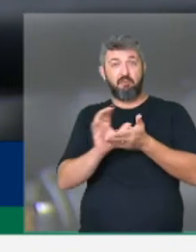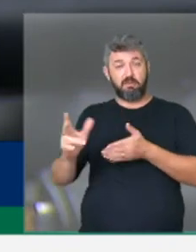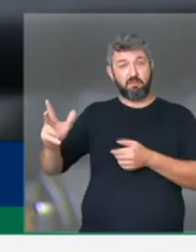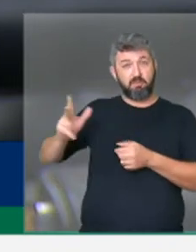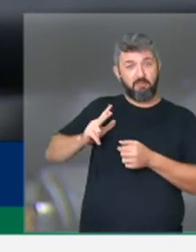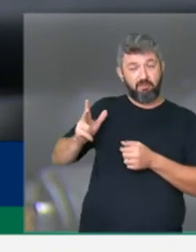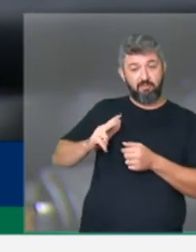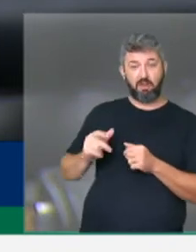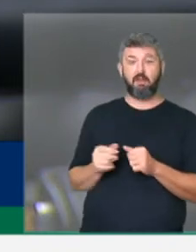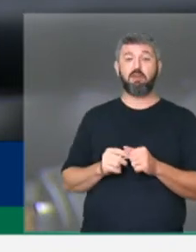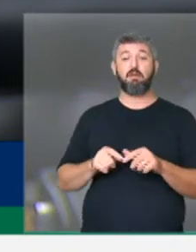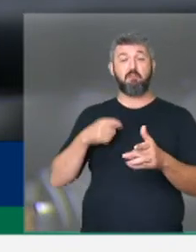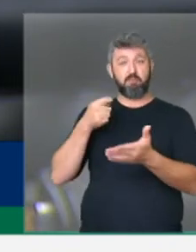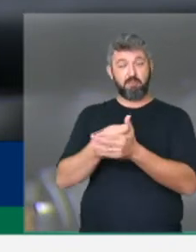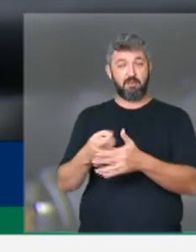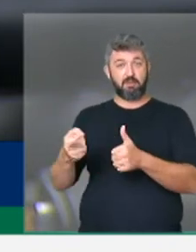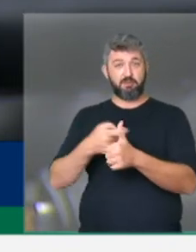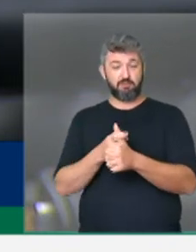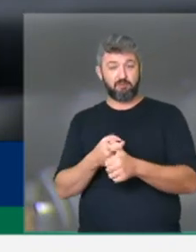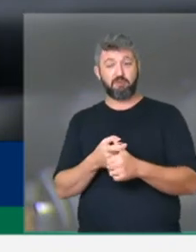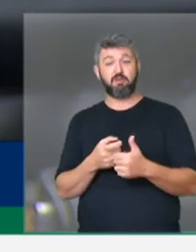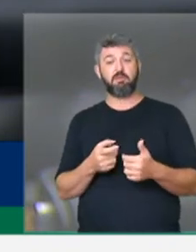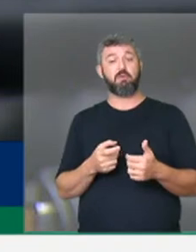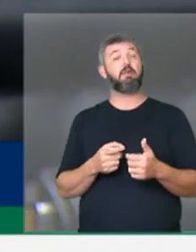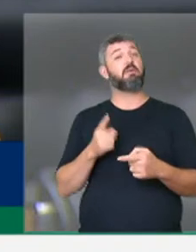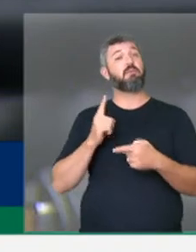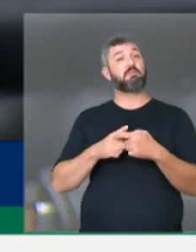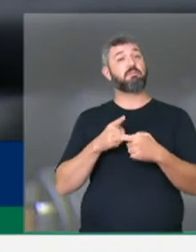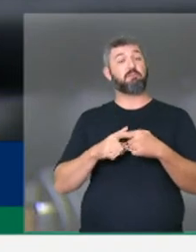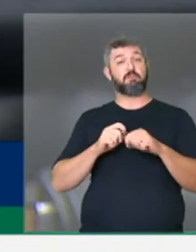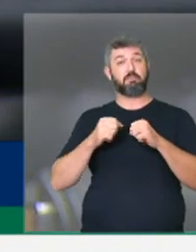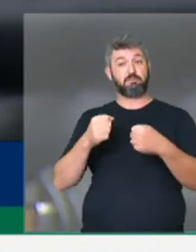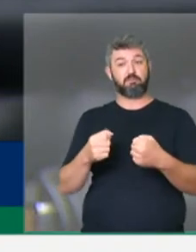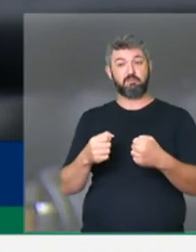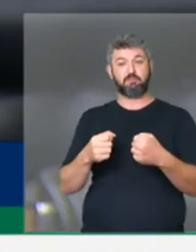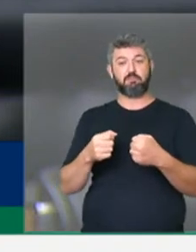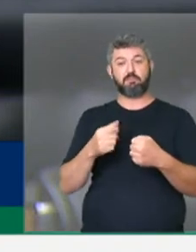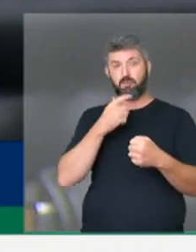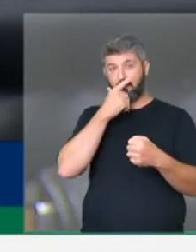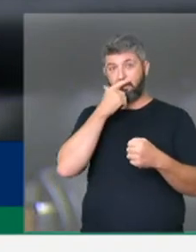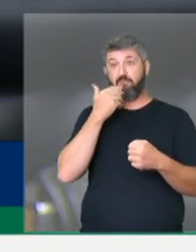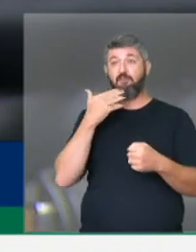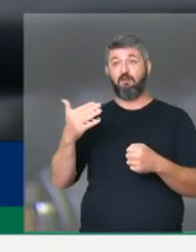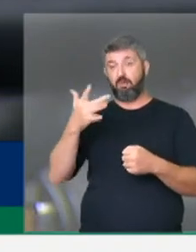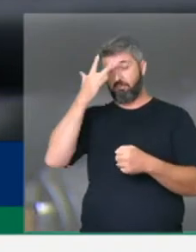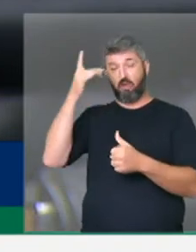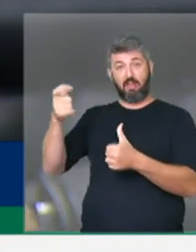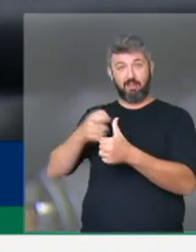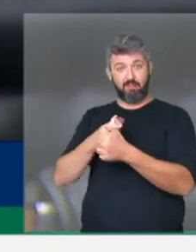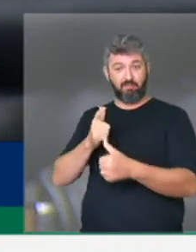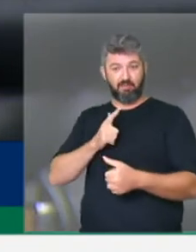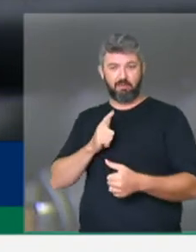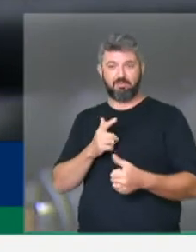DEFENDER O PLV. NÃO É UM POMH PROBLEMA DE NÃO TER BOA VONTADE A GENTE ACHAVA QUE A MEDIDA PROVISÓRIA É IMPORTANTE É UM SOCORRO PARA